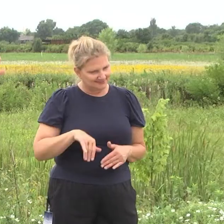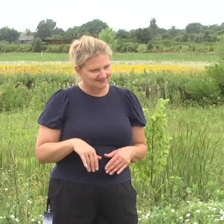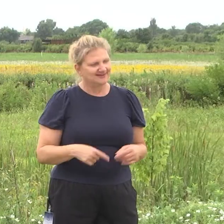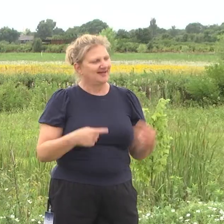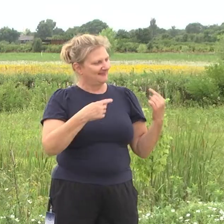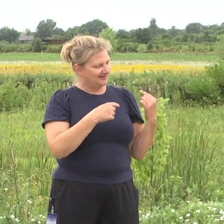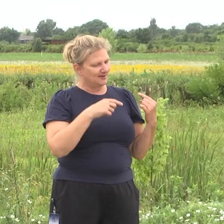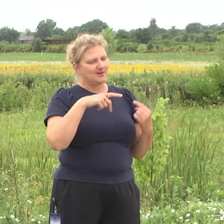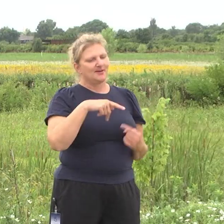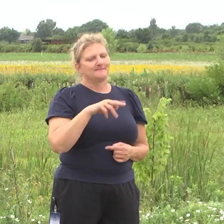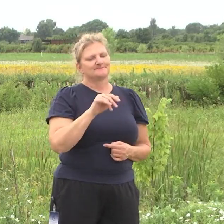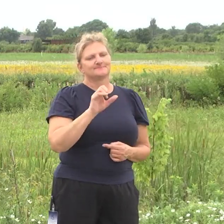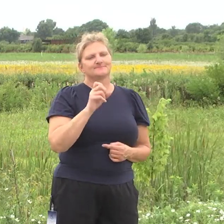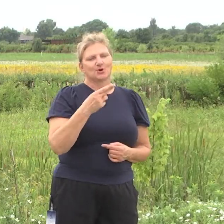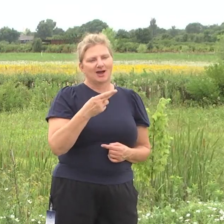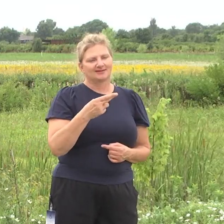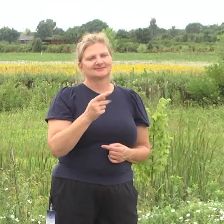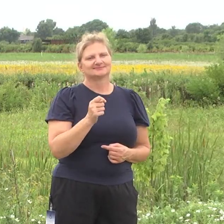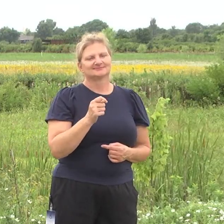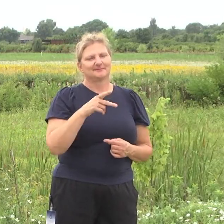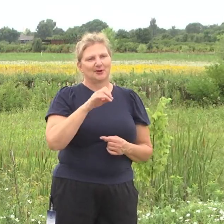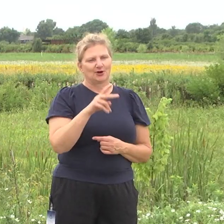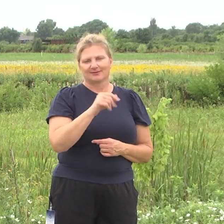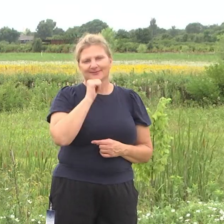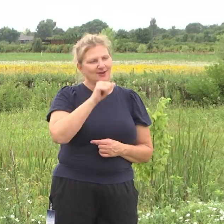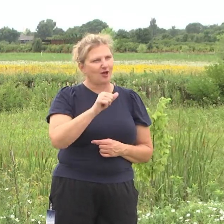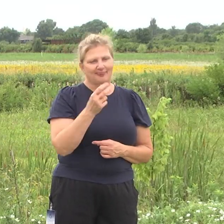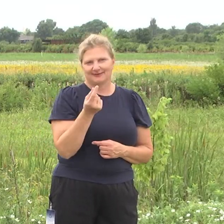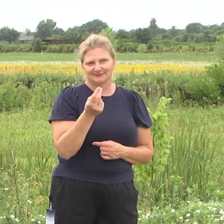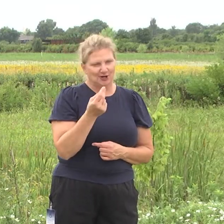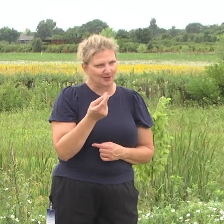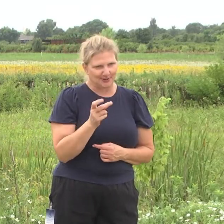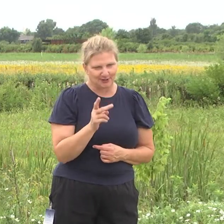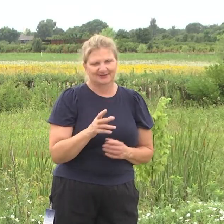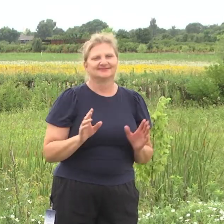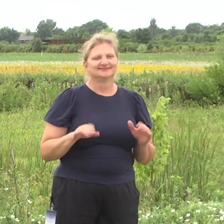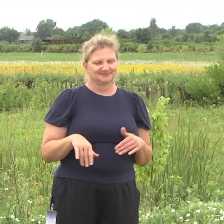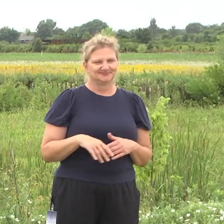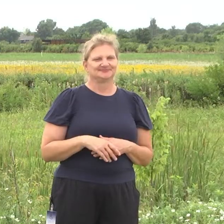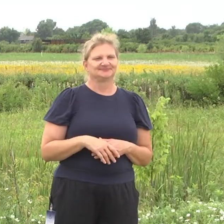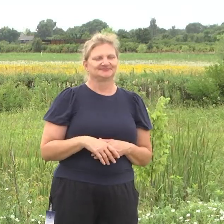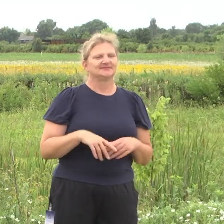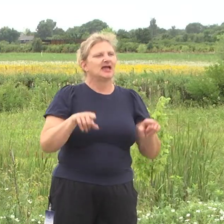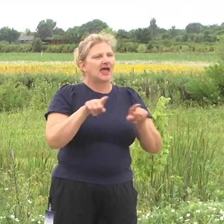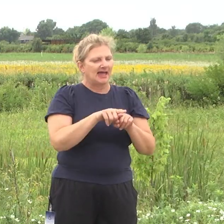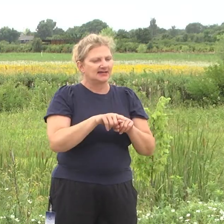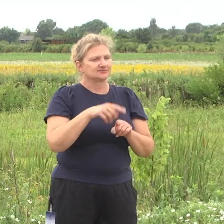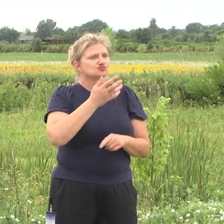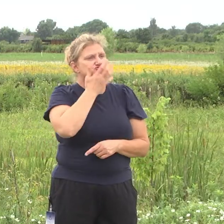para más adelante. Pero, como saben, la hierba crece y oscurece parcialmente